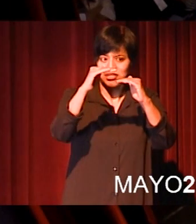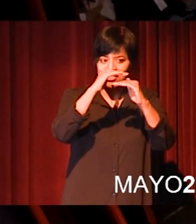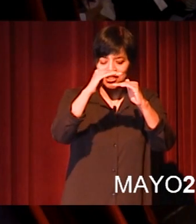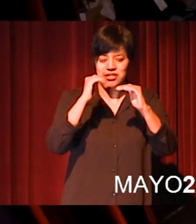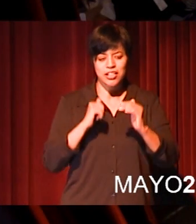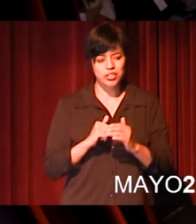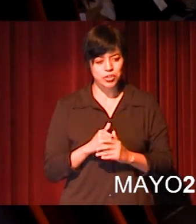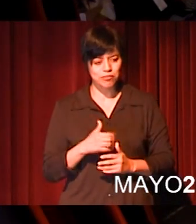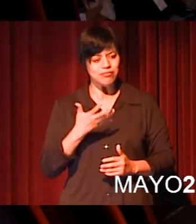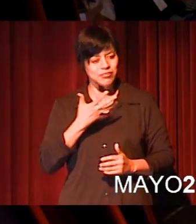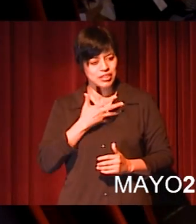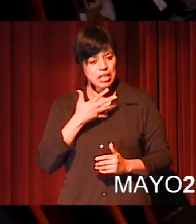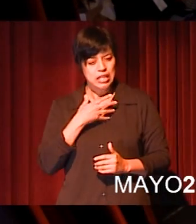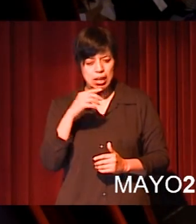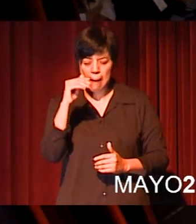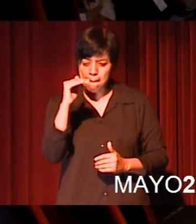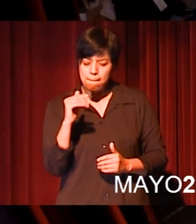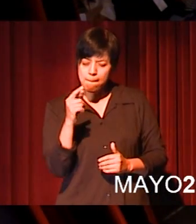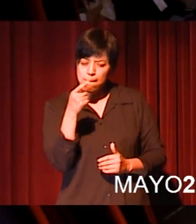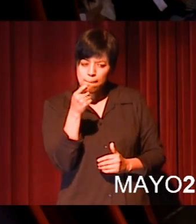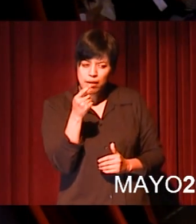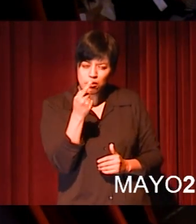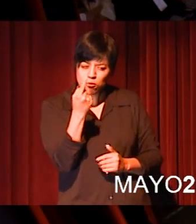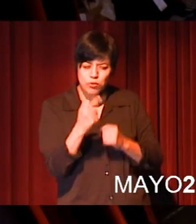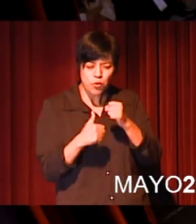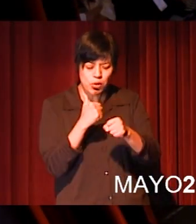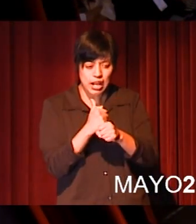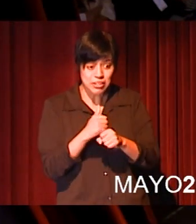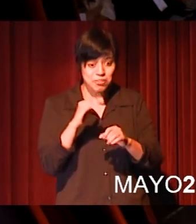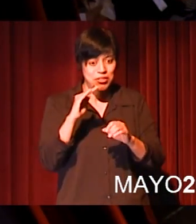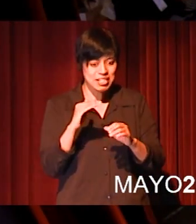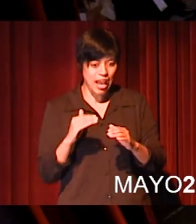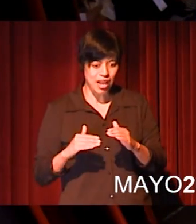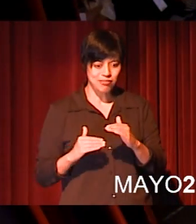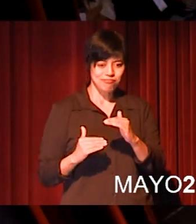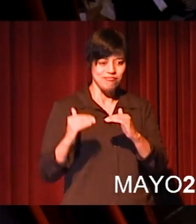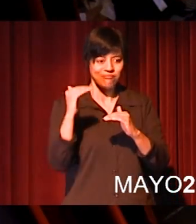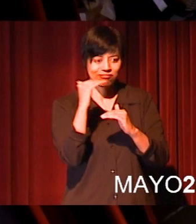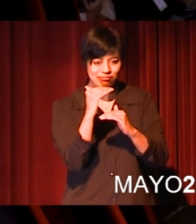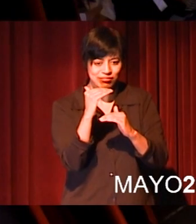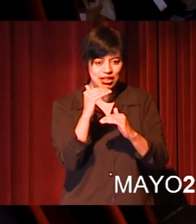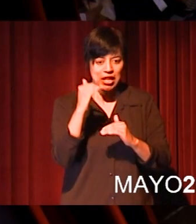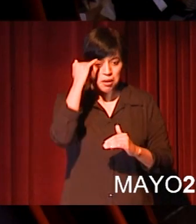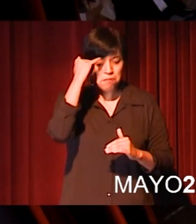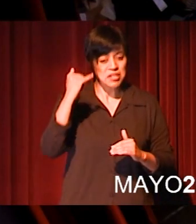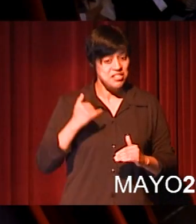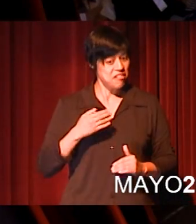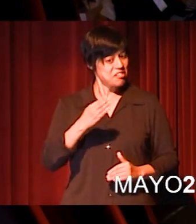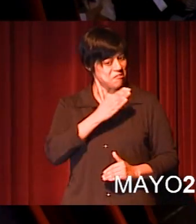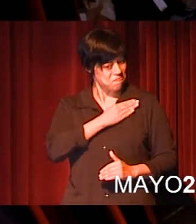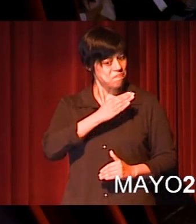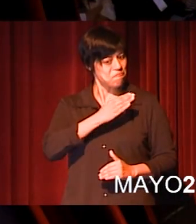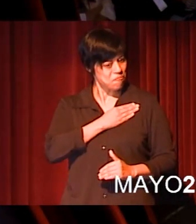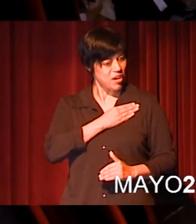Llevaba algo menos de un año ahí y ya me habian ascendido, y mis jefes eran increíbles, empujándome a crecer todo el tiempo.